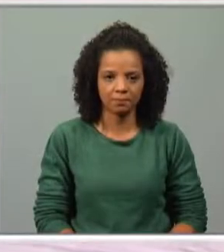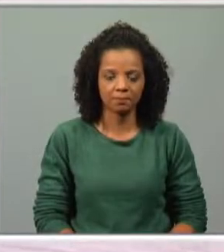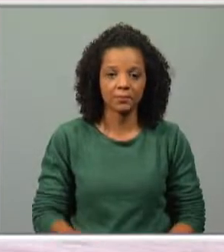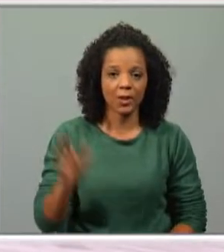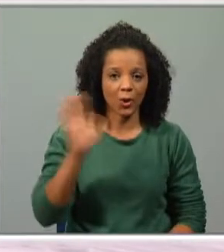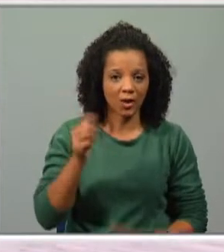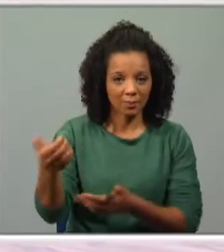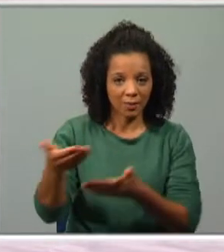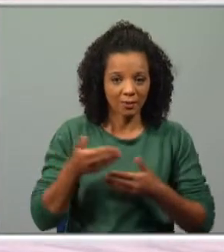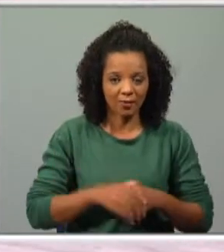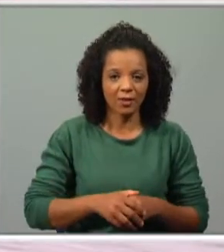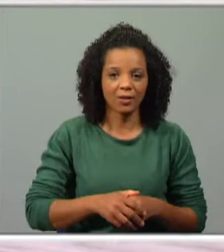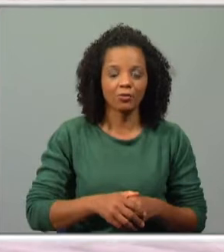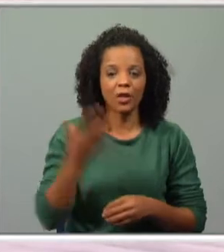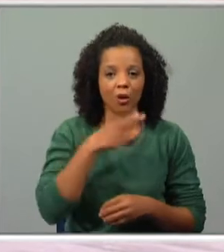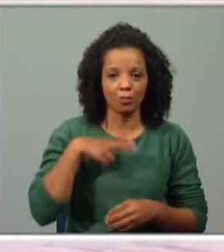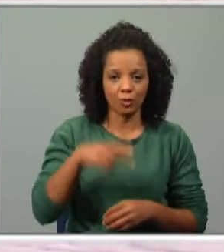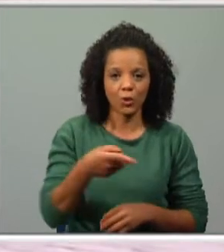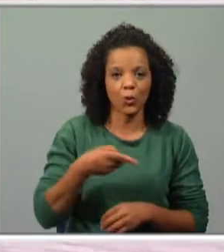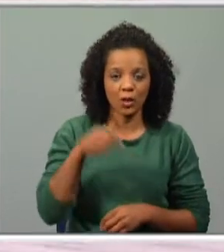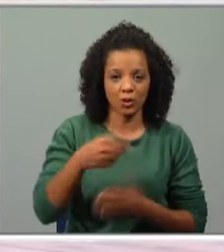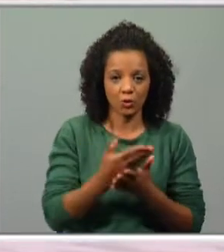Olá bem-vindo a mais uma emissão de português nono ano aqui no estudo em 您好，歡迎收看另一個廣播葡萄牙九年級在這裡學習